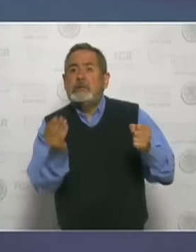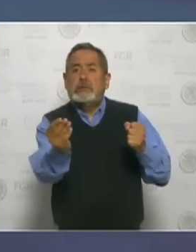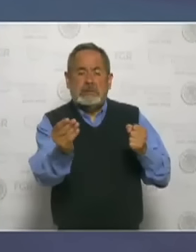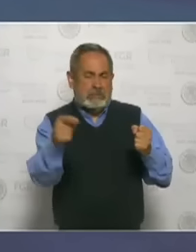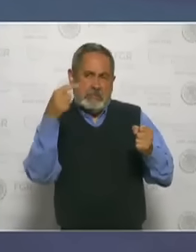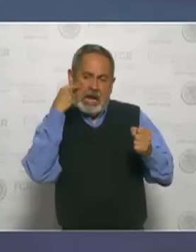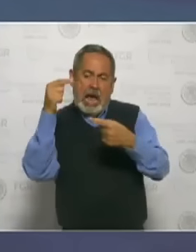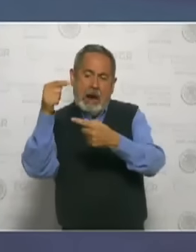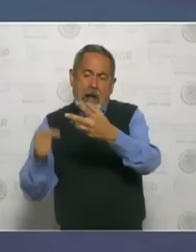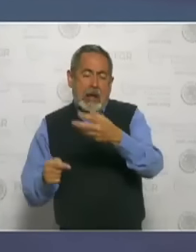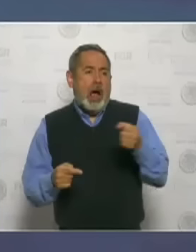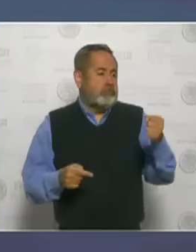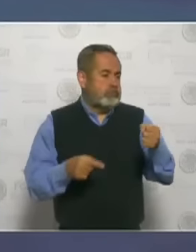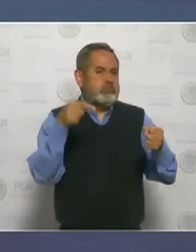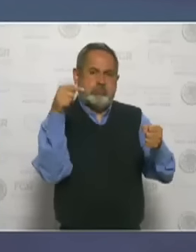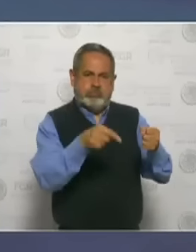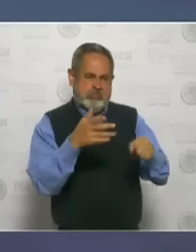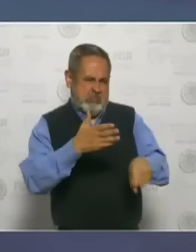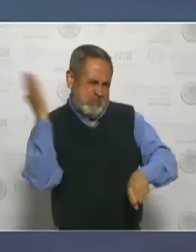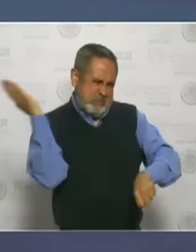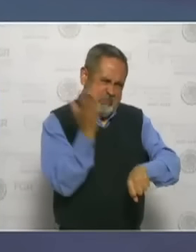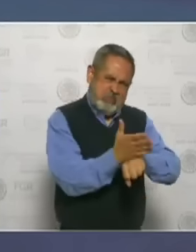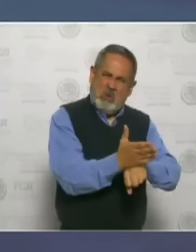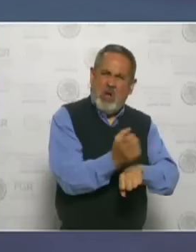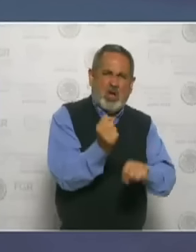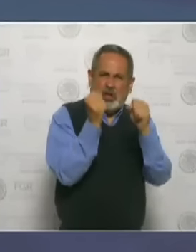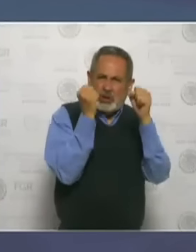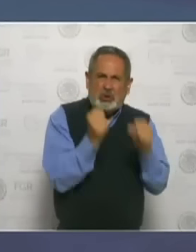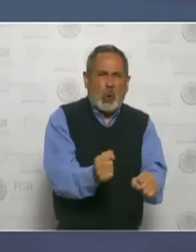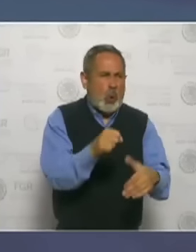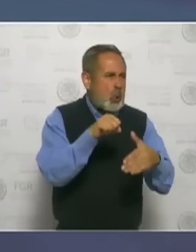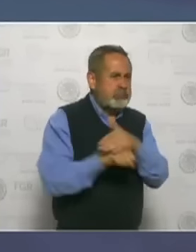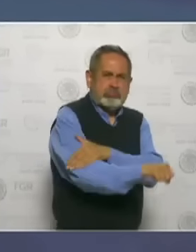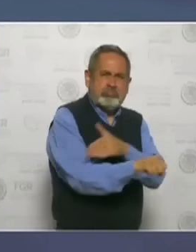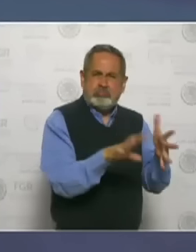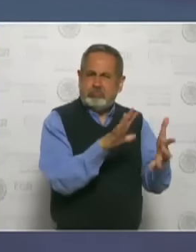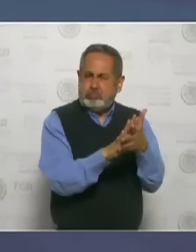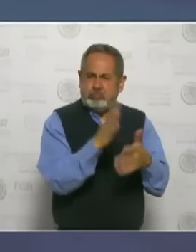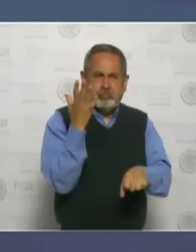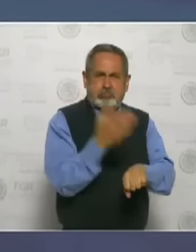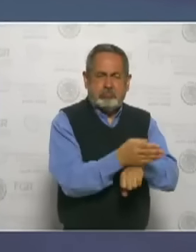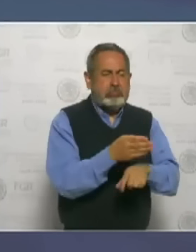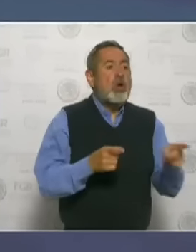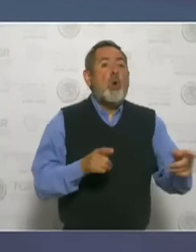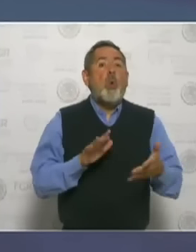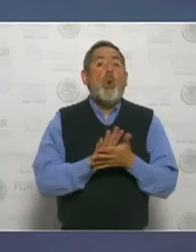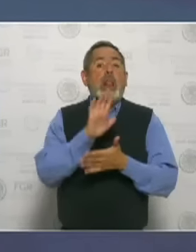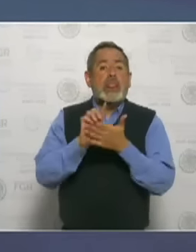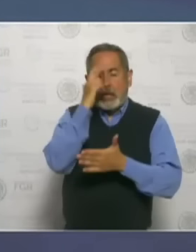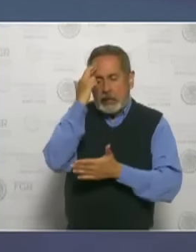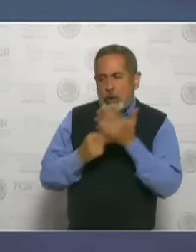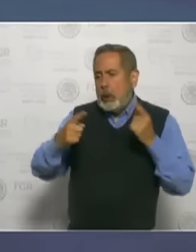a la legalidad y con sentencias firmes, sobre todo en los delitos que más lastiman a la patria,